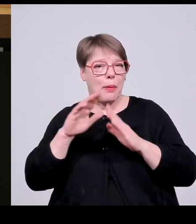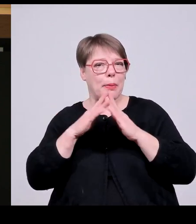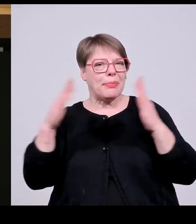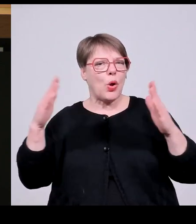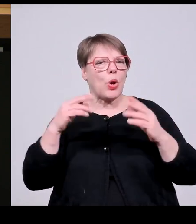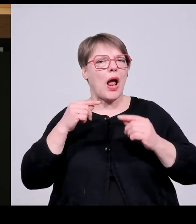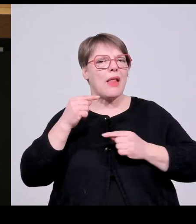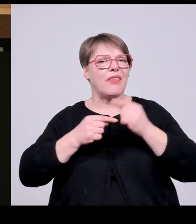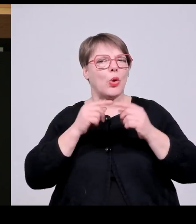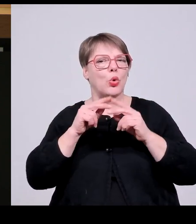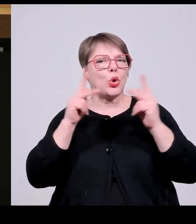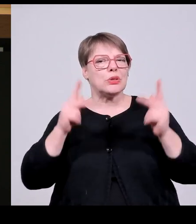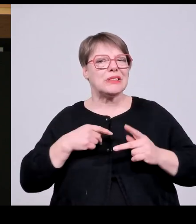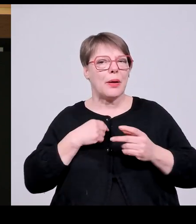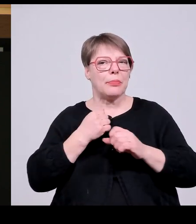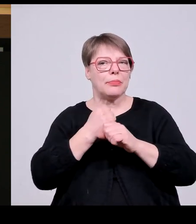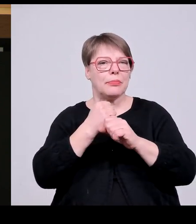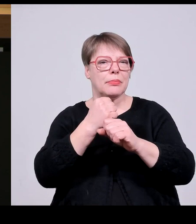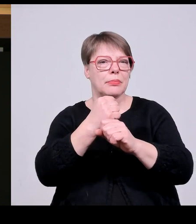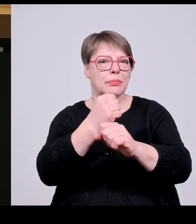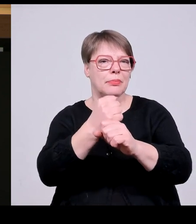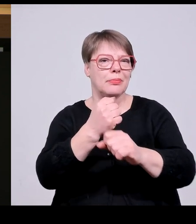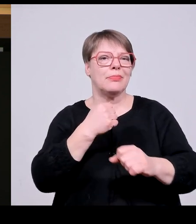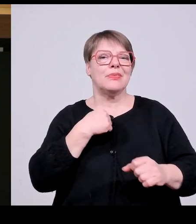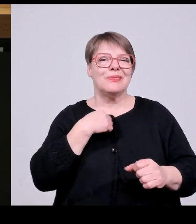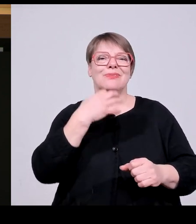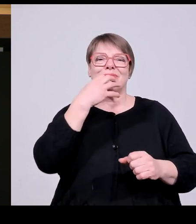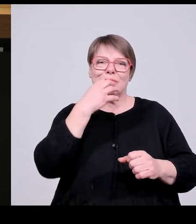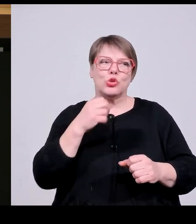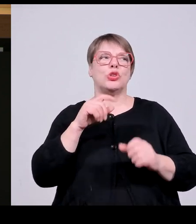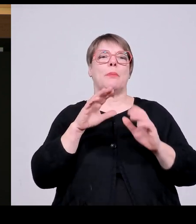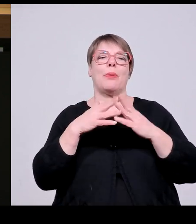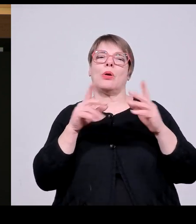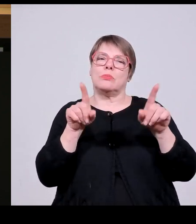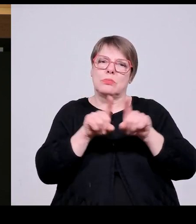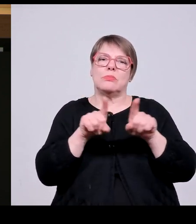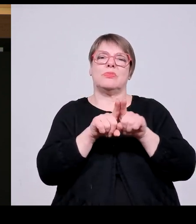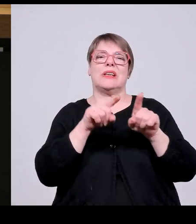Als Orte der Integration für Menschen unterschiedlichster Bildung für